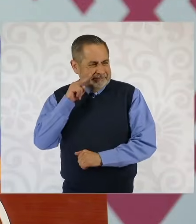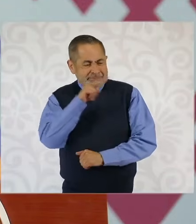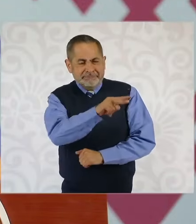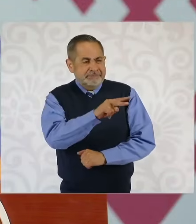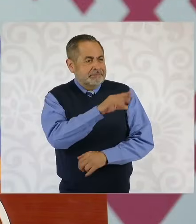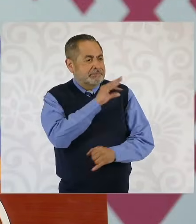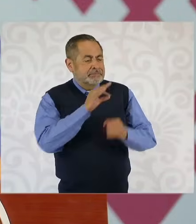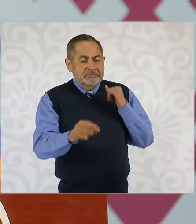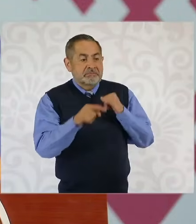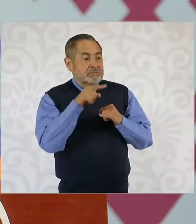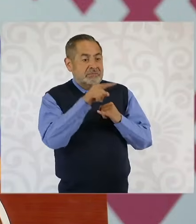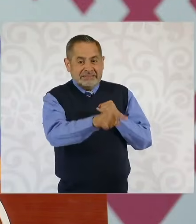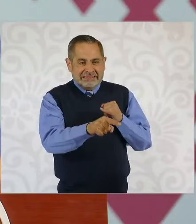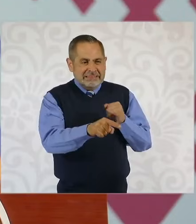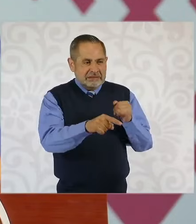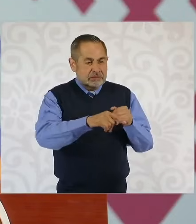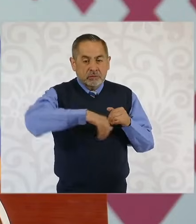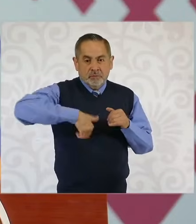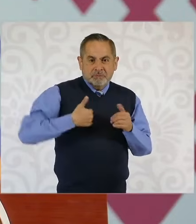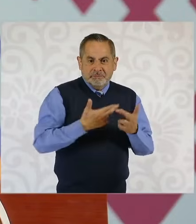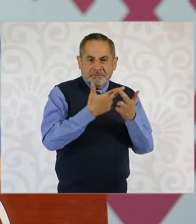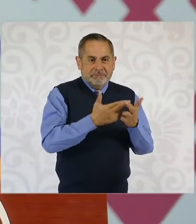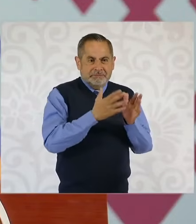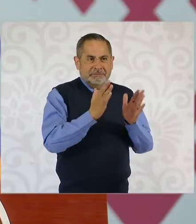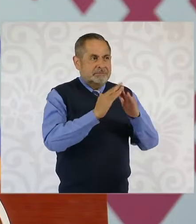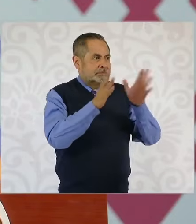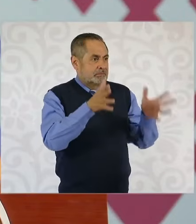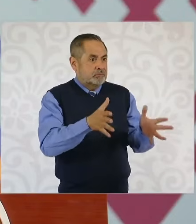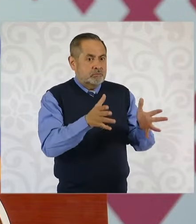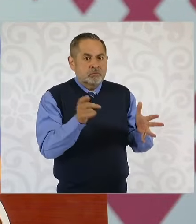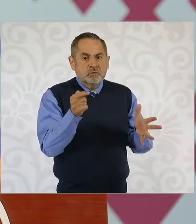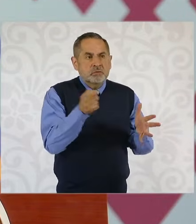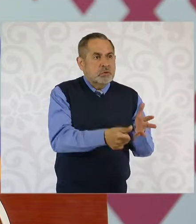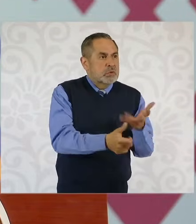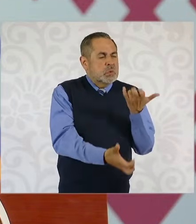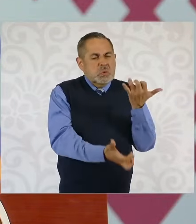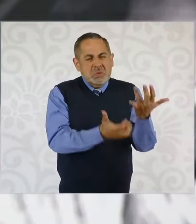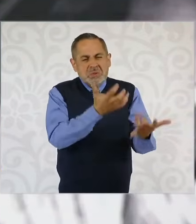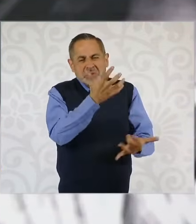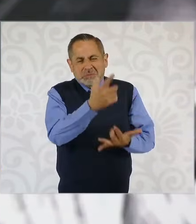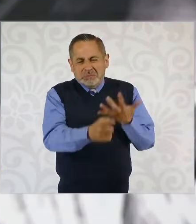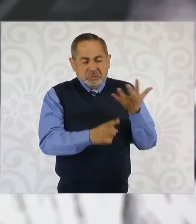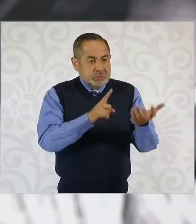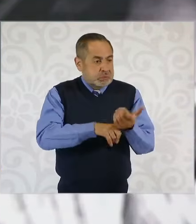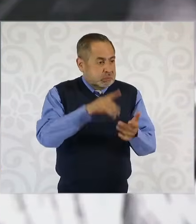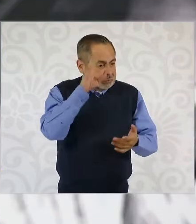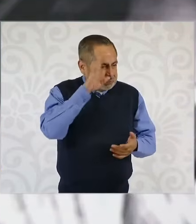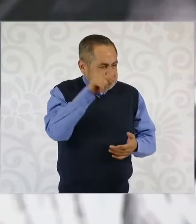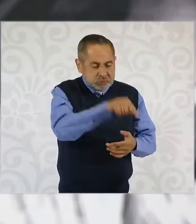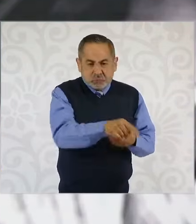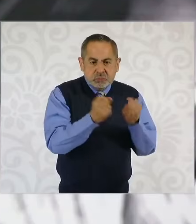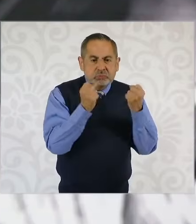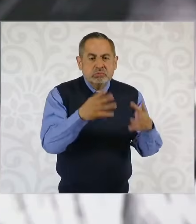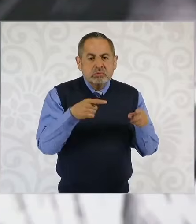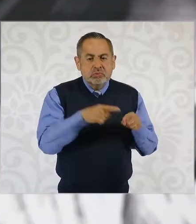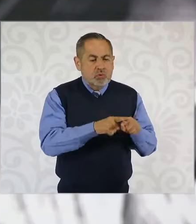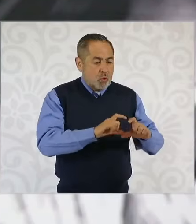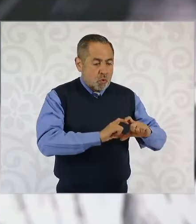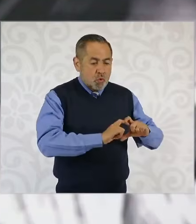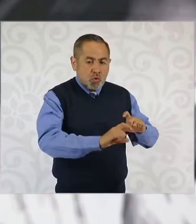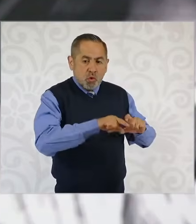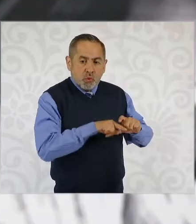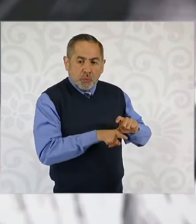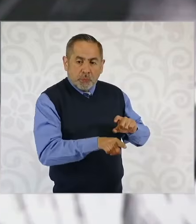de acopio muy grande eh que estaba robando combustible de del ducto que pasaba cerca